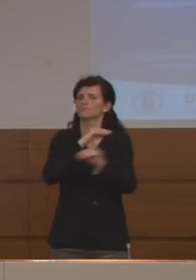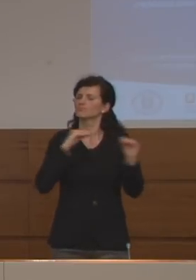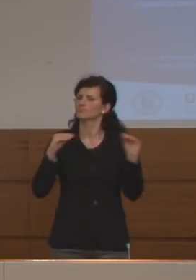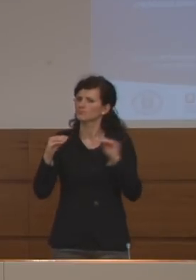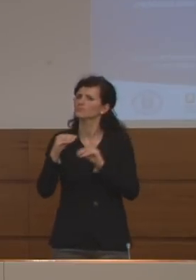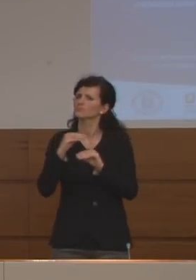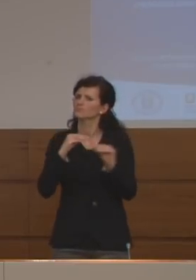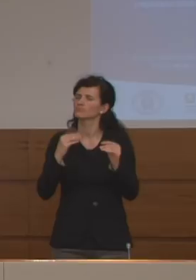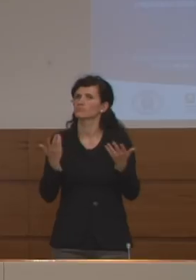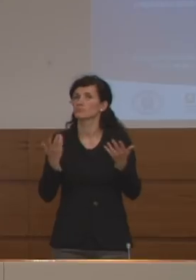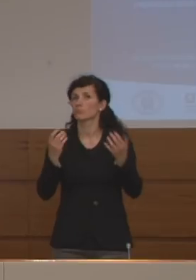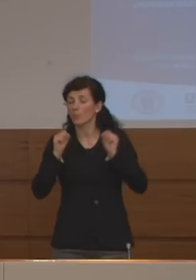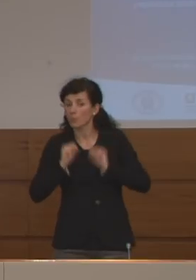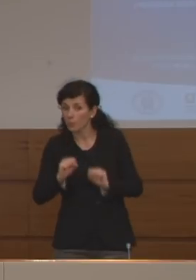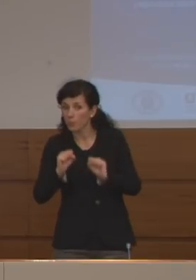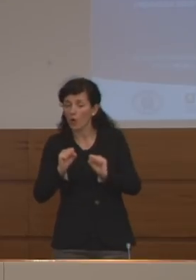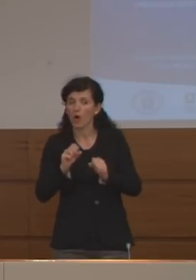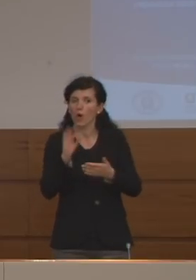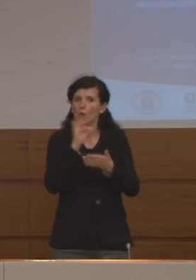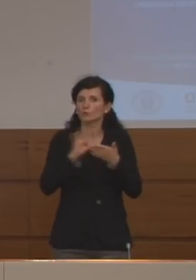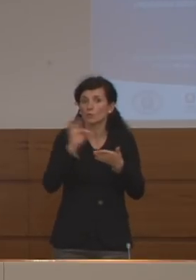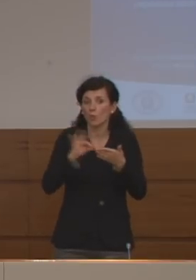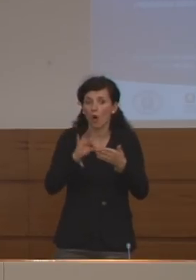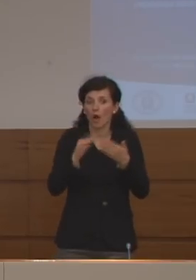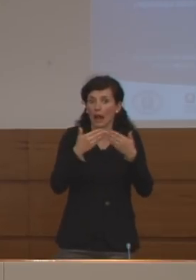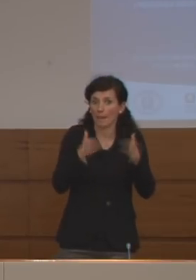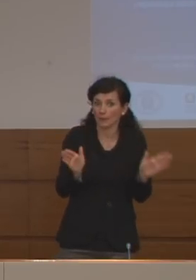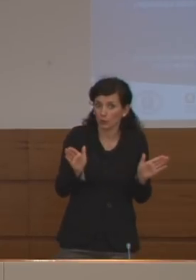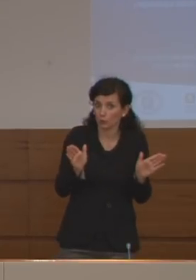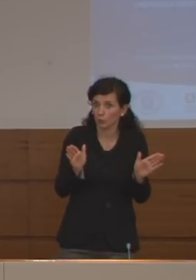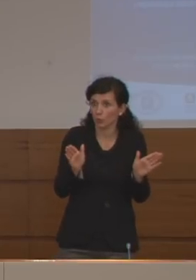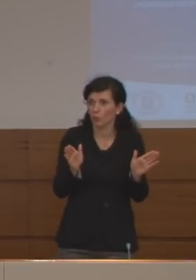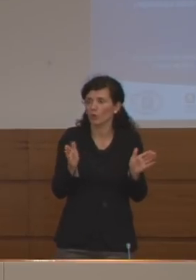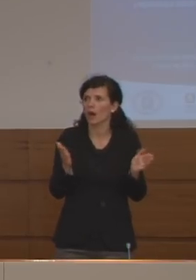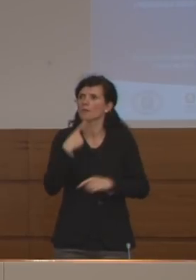possibile riapertura delle scuole, quindi si è parlato di proseguire con la didattica a